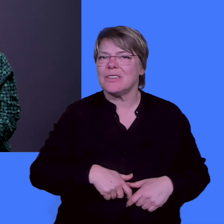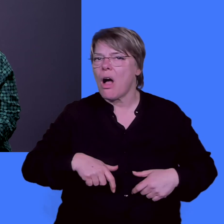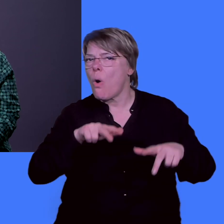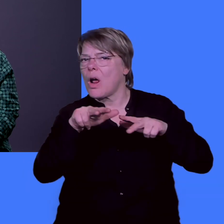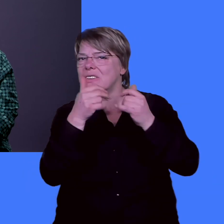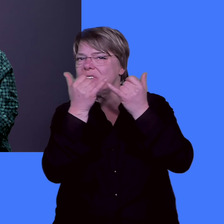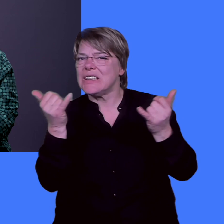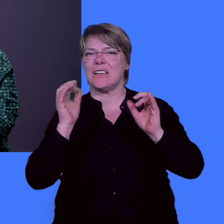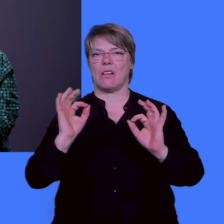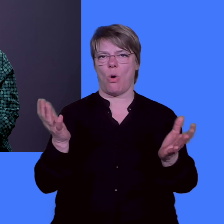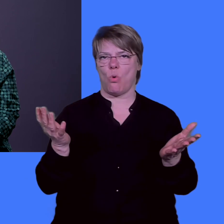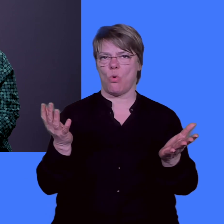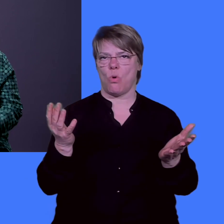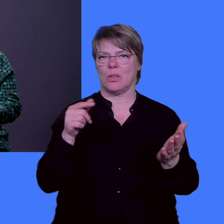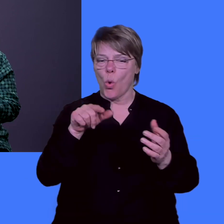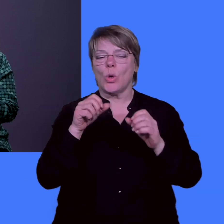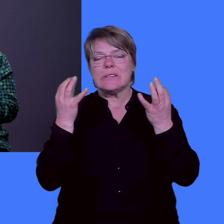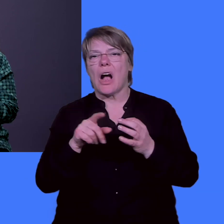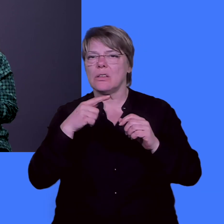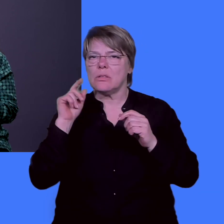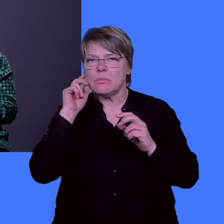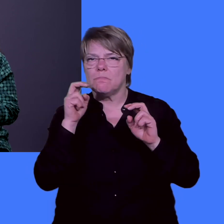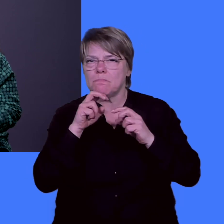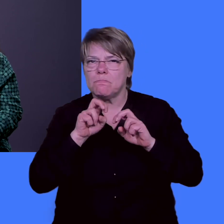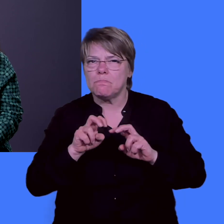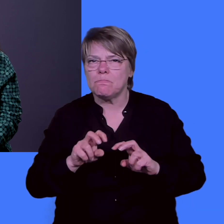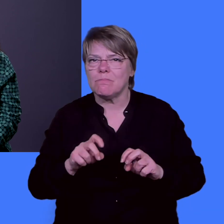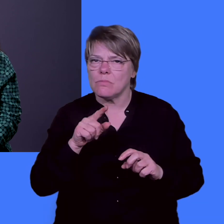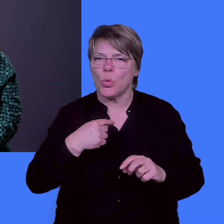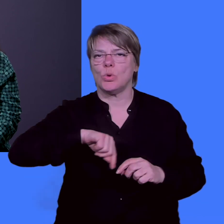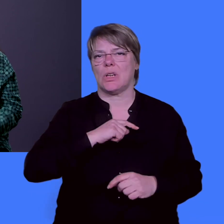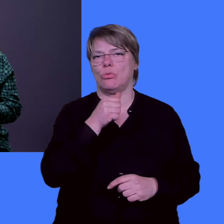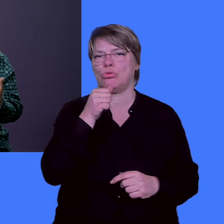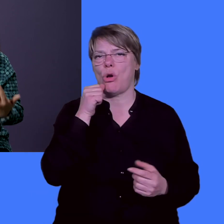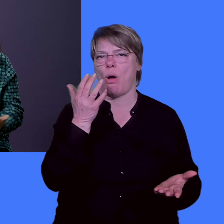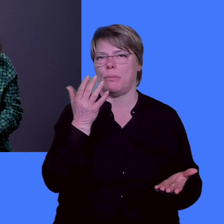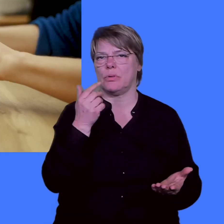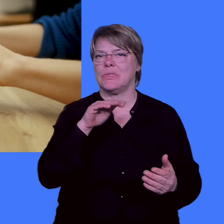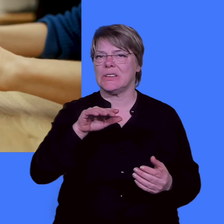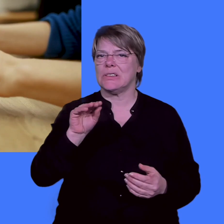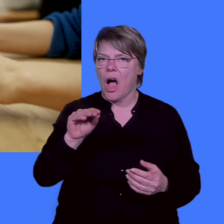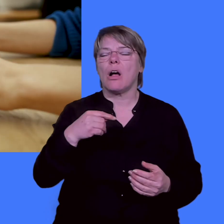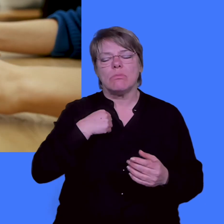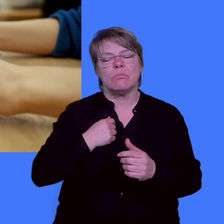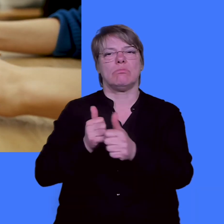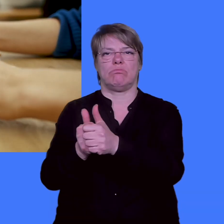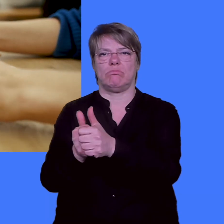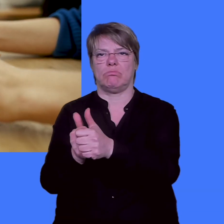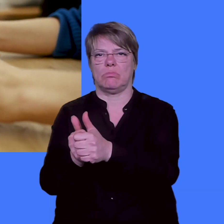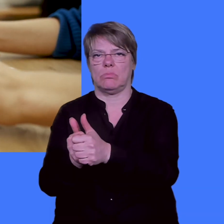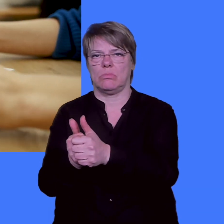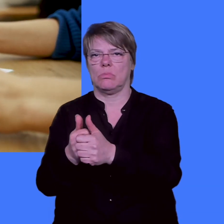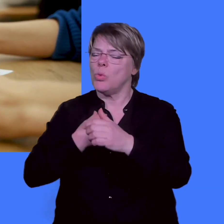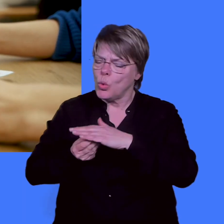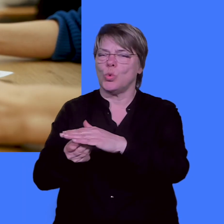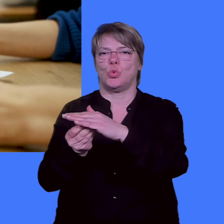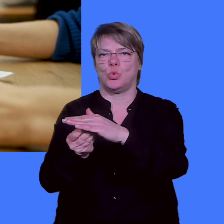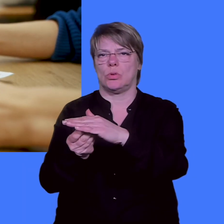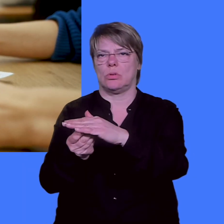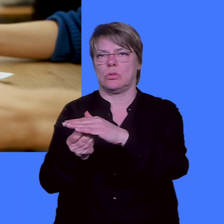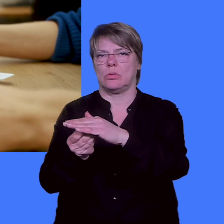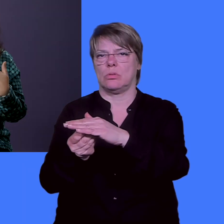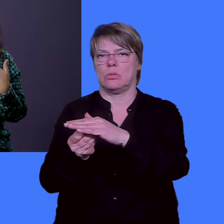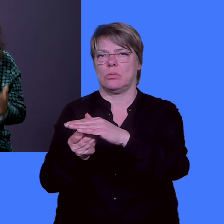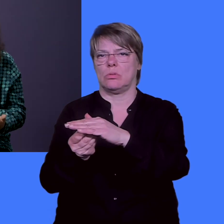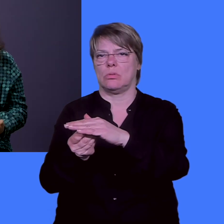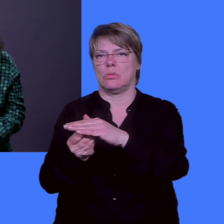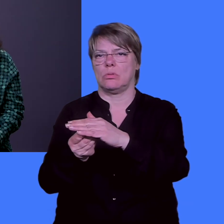Das macht auch andere Kinder sensibler, wie gehen wir in solchen Situationen damit um. Und dann je nachdem was vorgefallen ist,